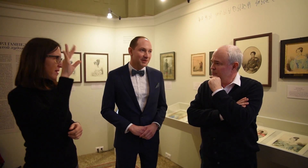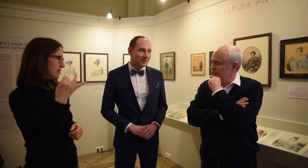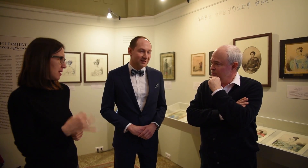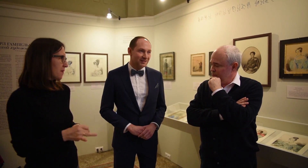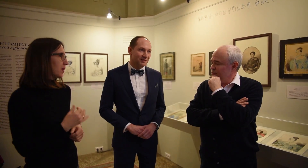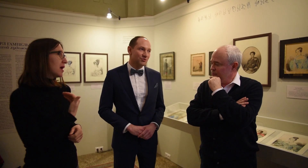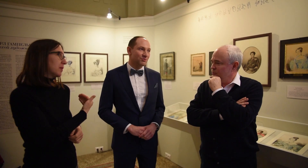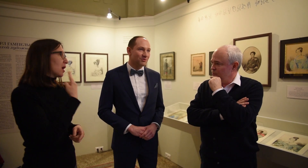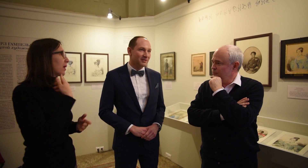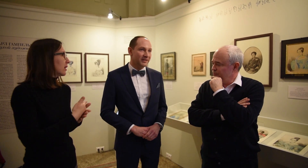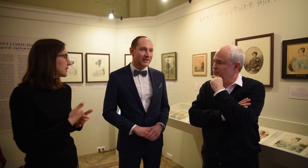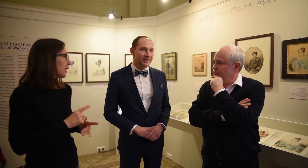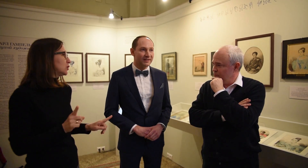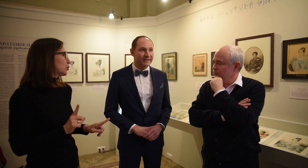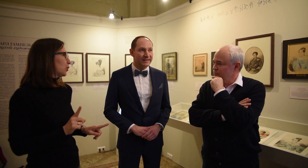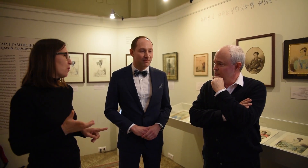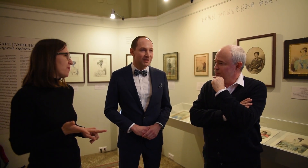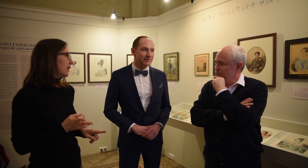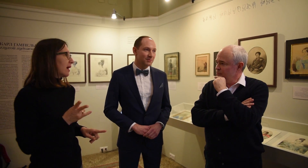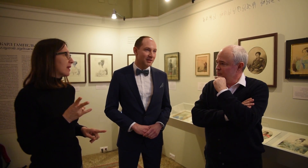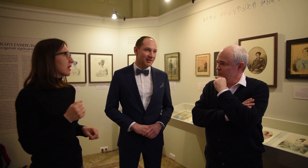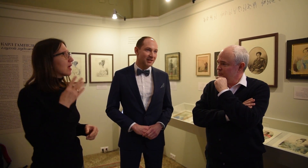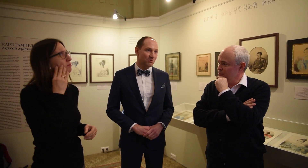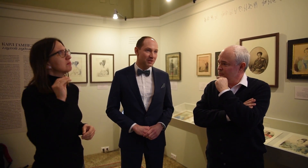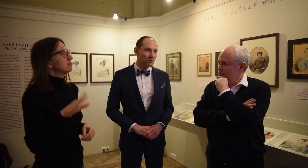И мне показалось, что не обратить внимание